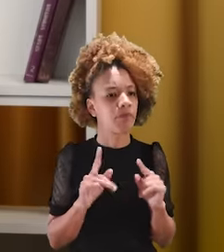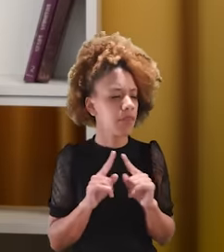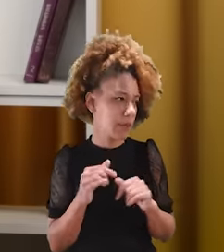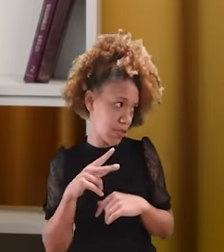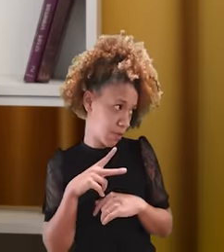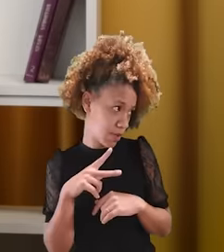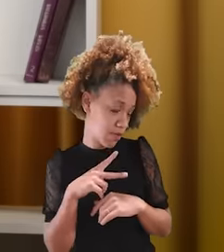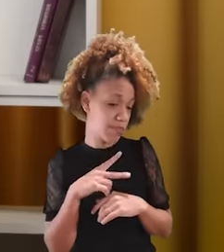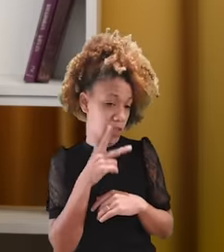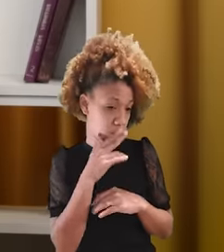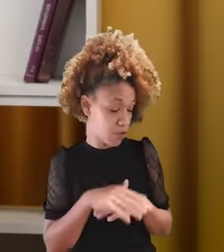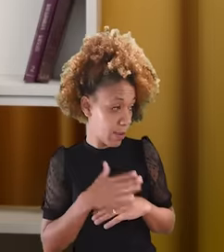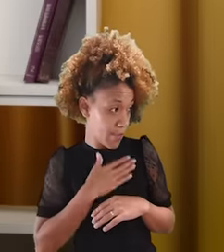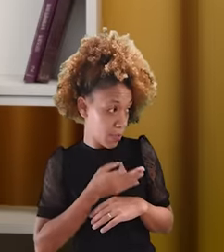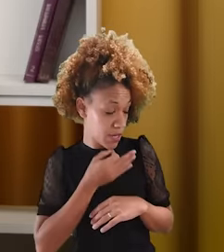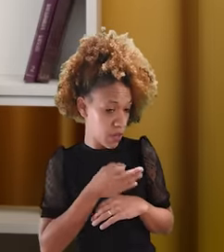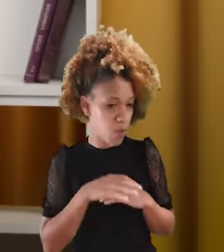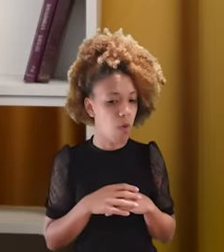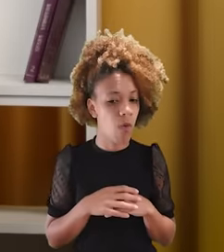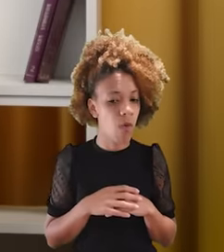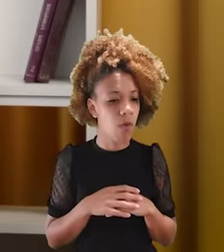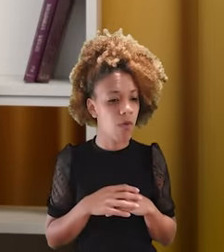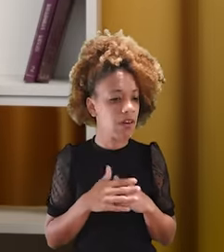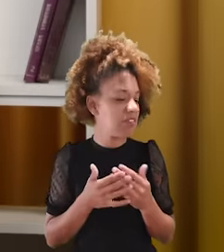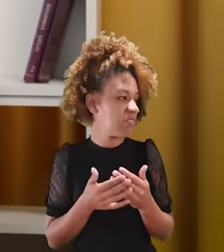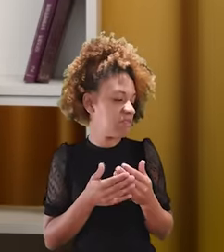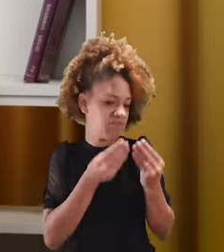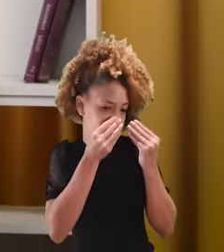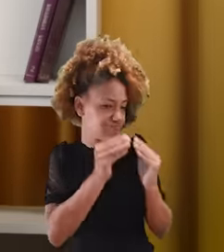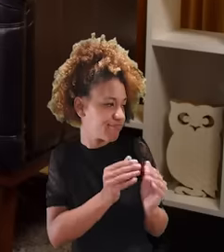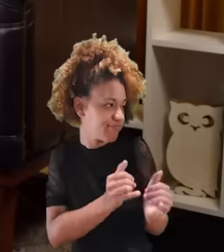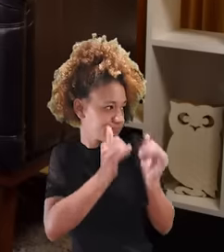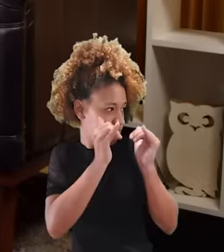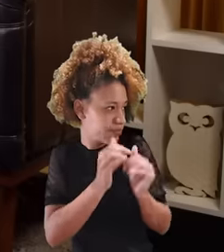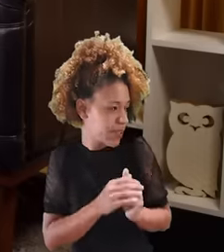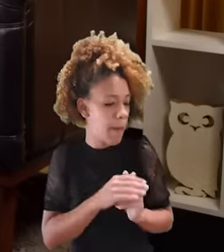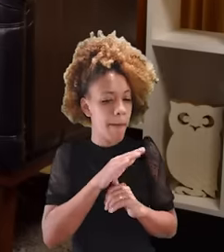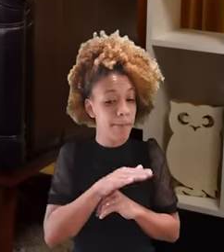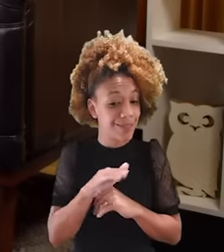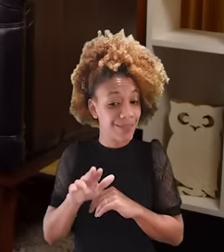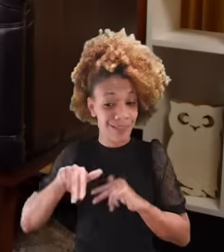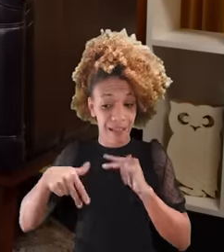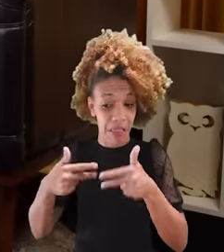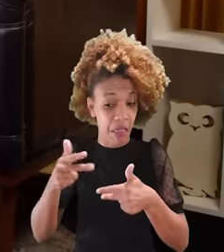particularmente acho a minha visão que estão cagando Claro pras crianças que estão morrendo